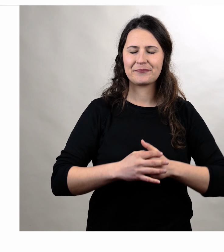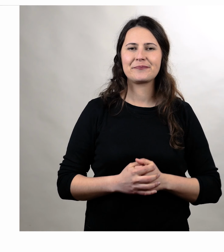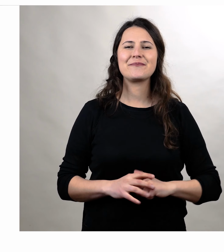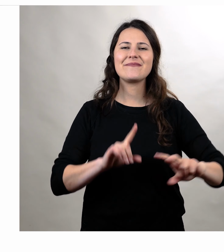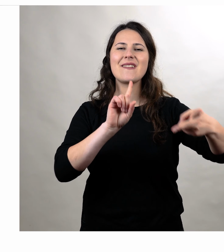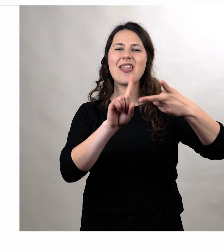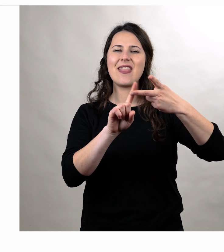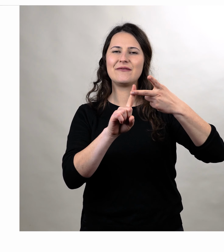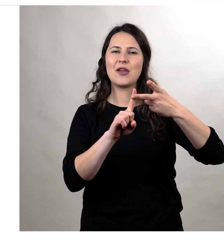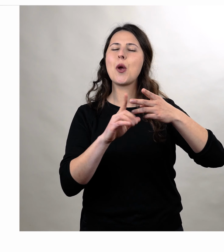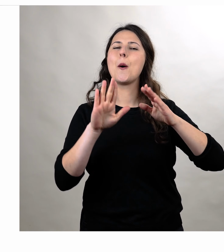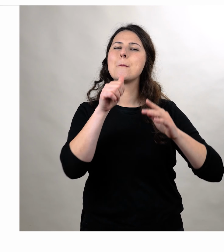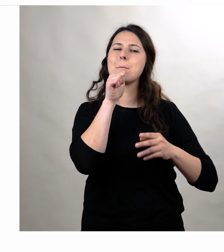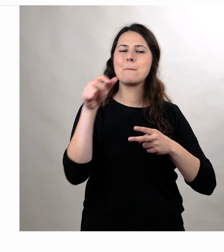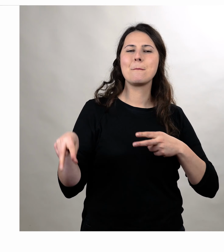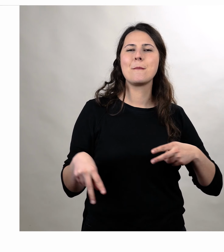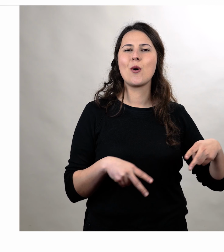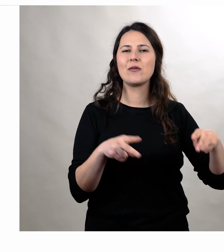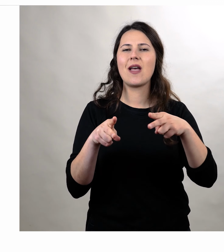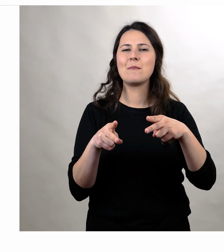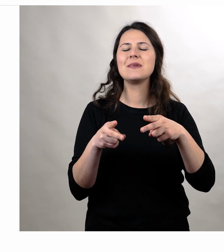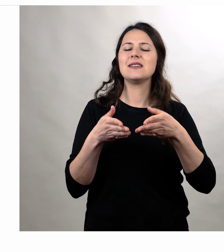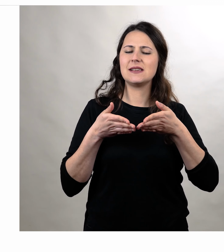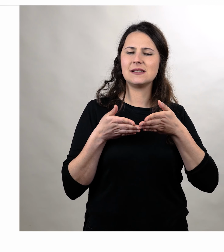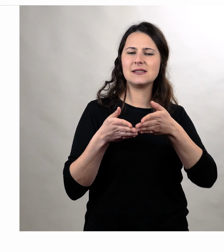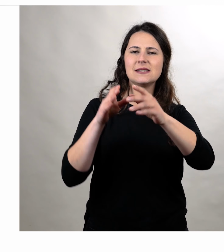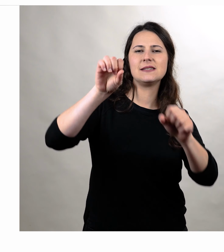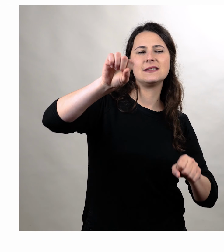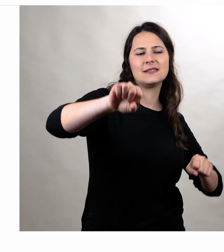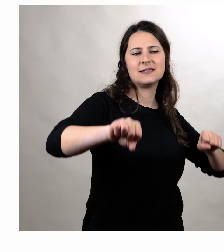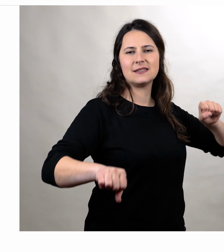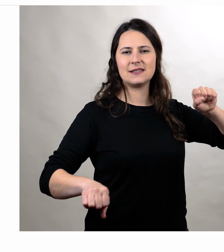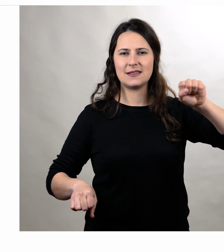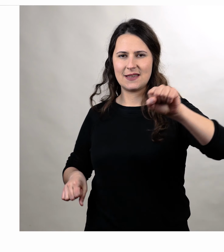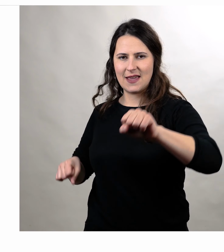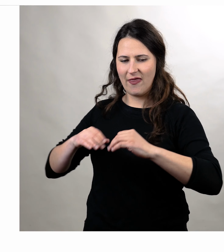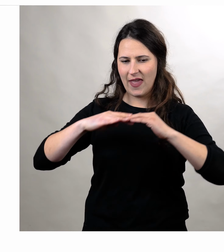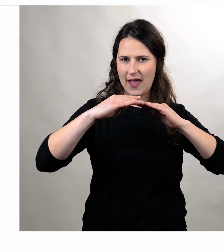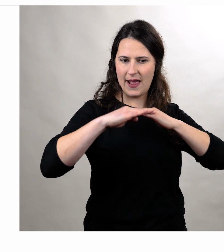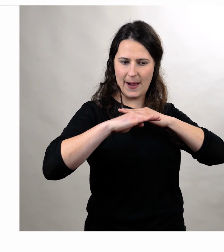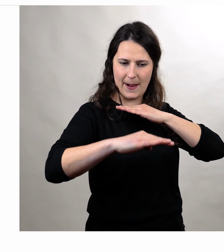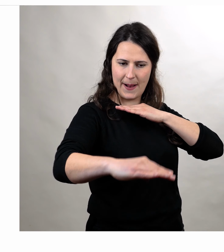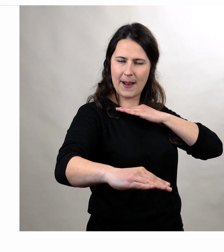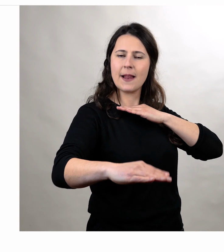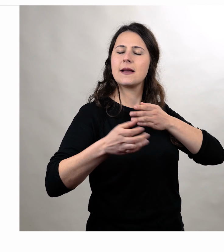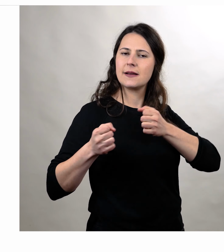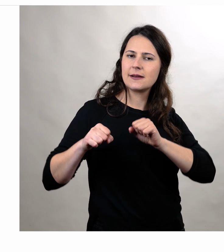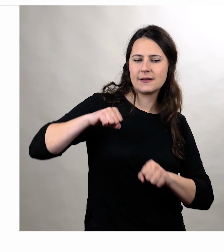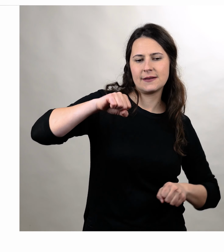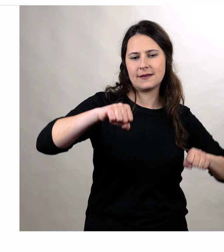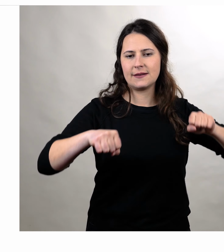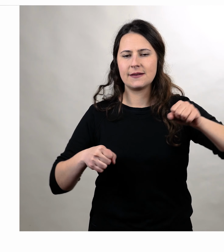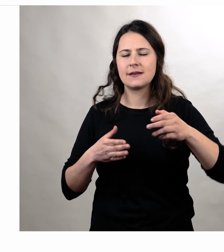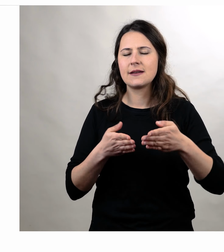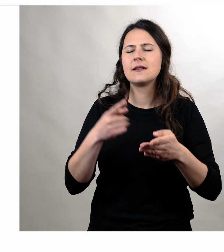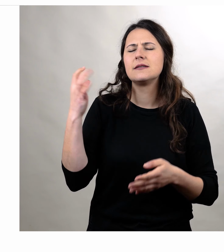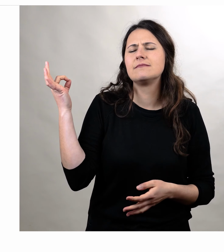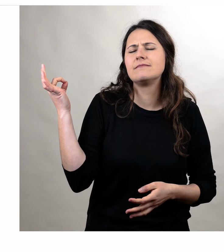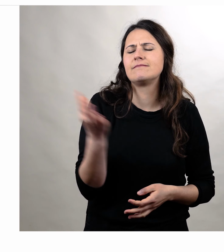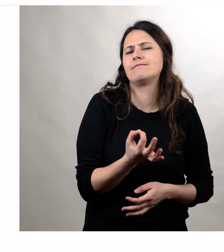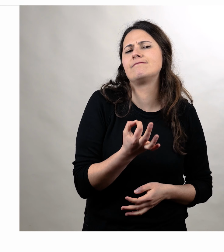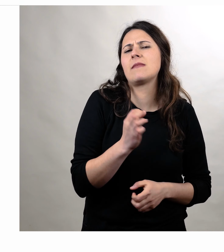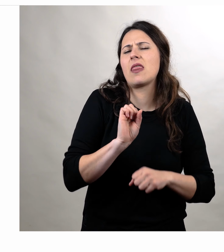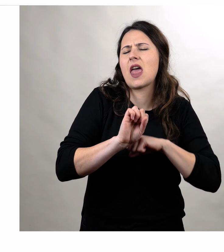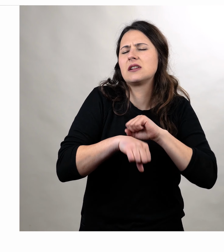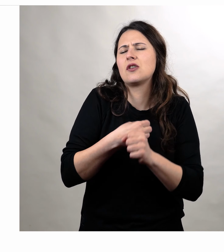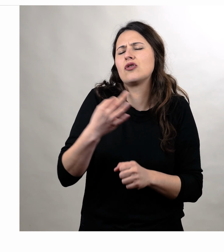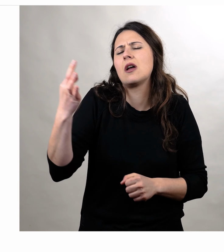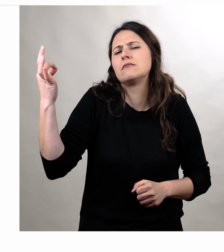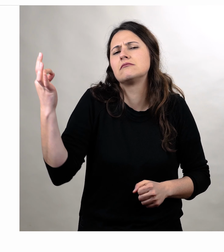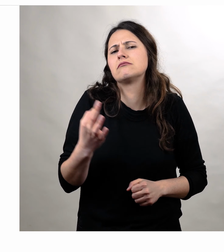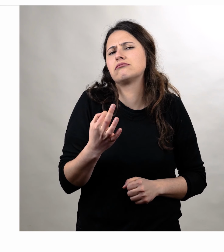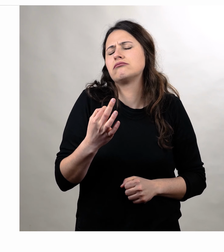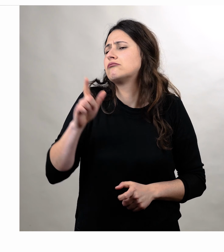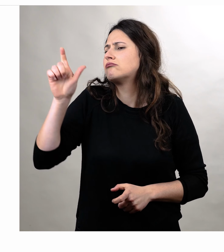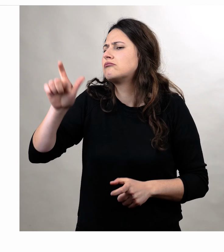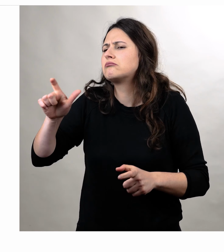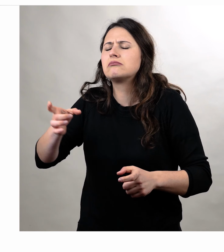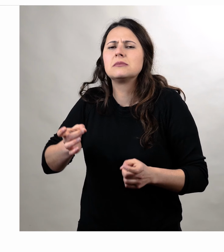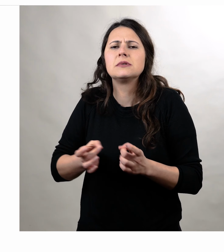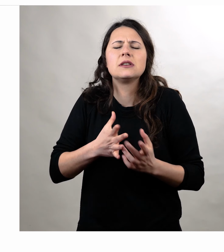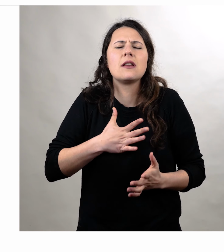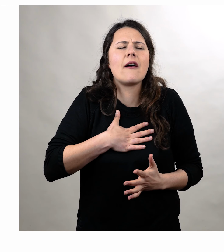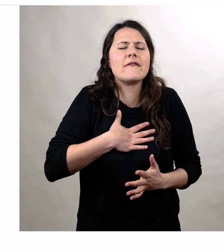Η διάσχιση ποταμού με σχεδία είναι μια από τις κορυφαίες δραστηριότητες που μπορεί να ζήσει κάποιος λάτρης αυτών των σπορ.